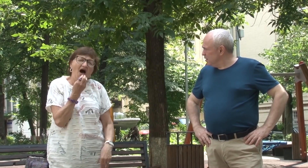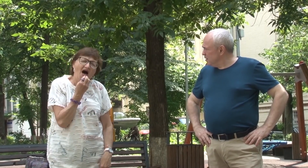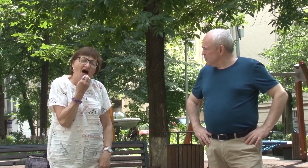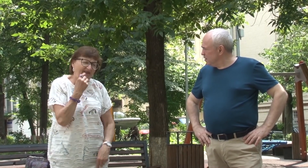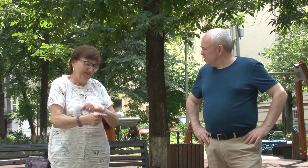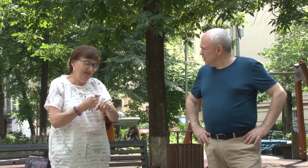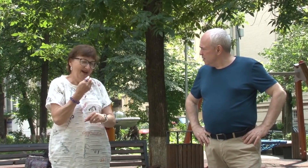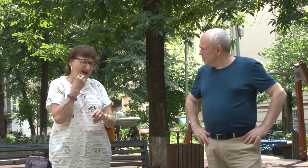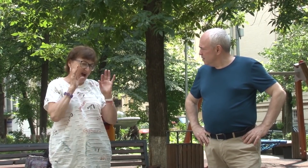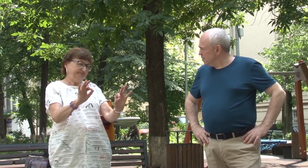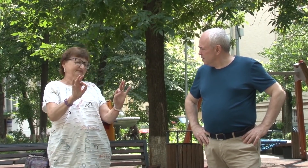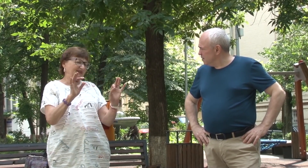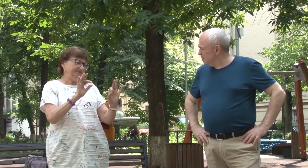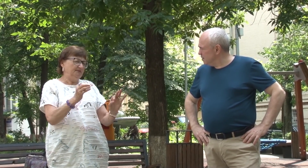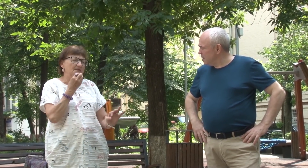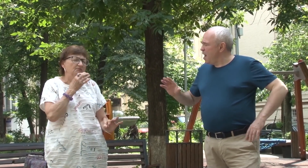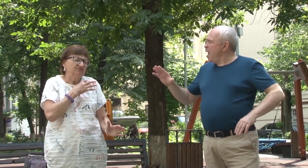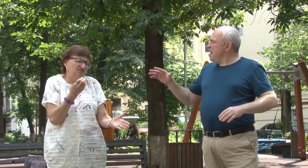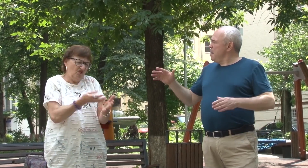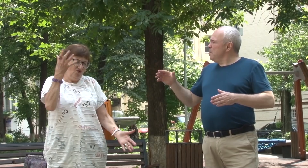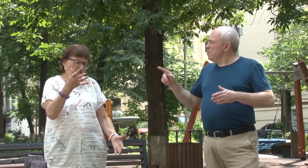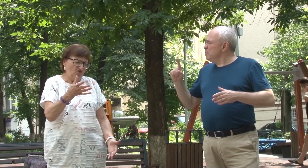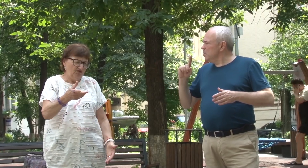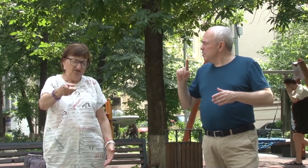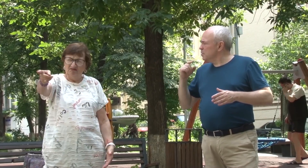Только на еду, она была дорогая.